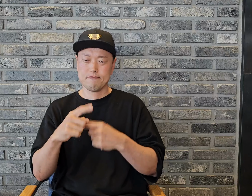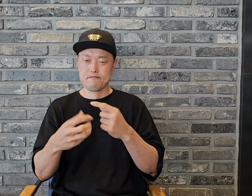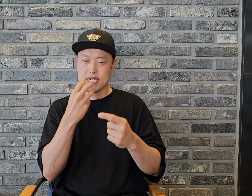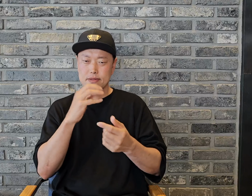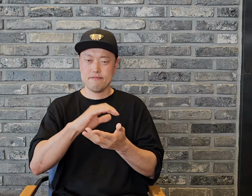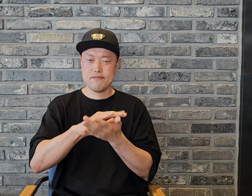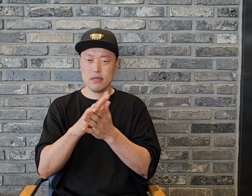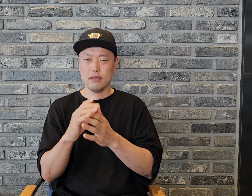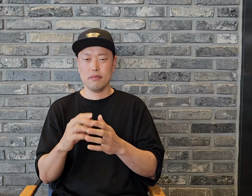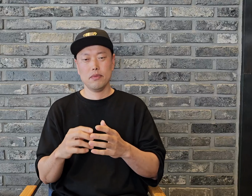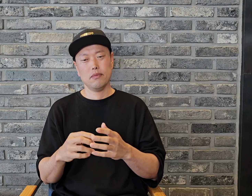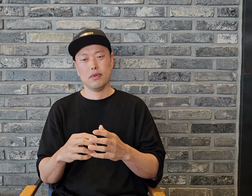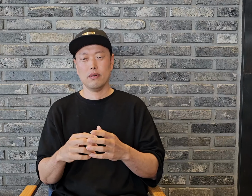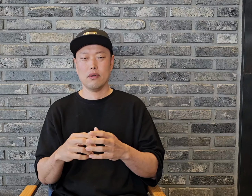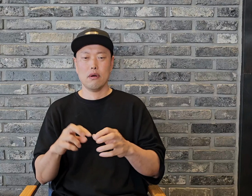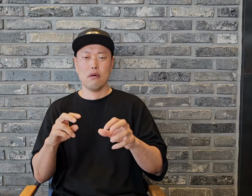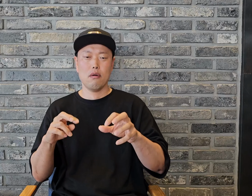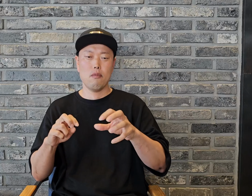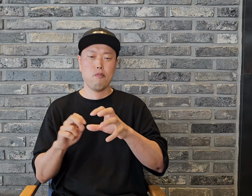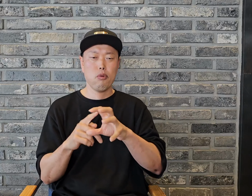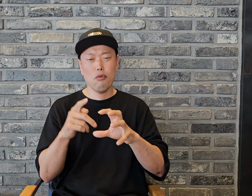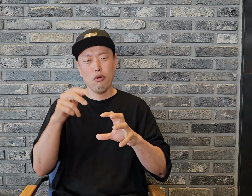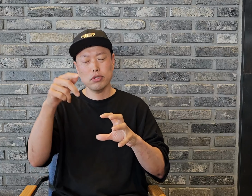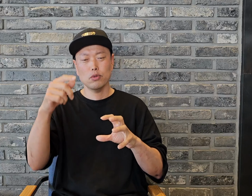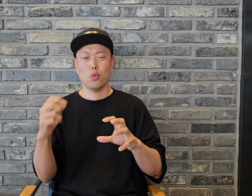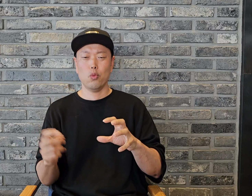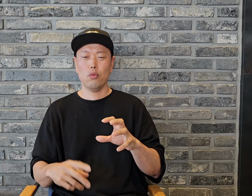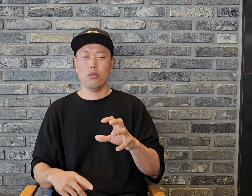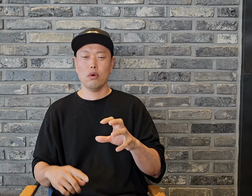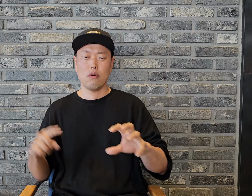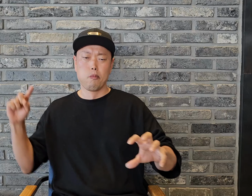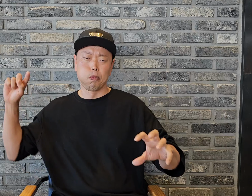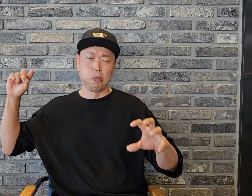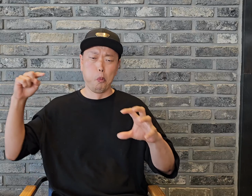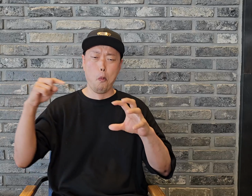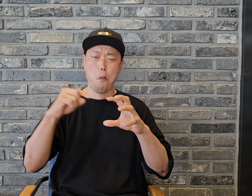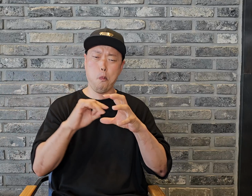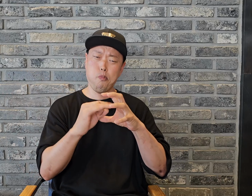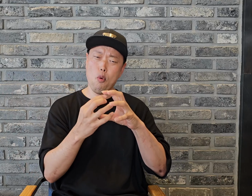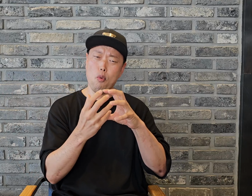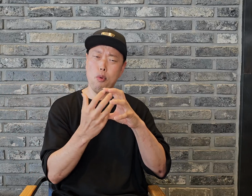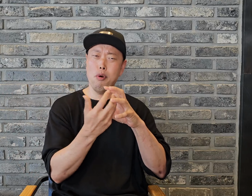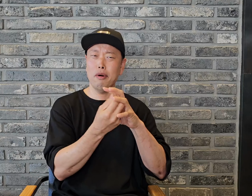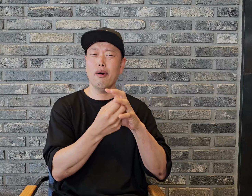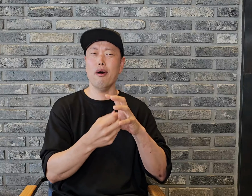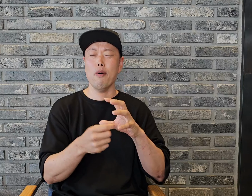あれこれ試してサインを変えてみましょう。